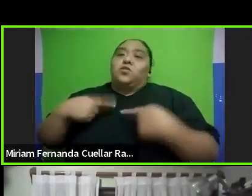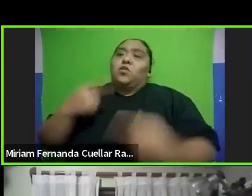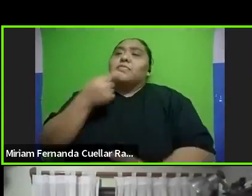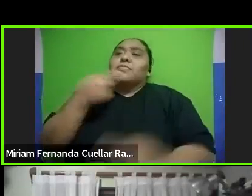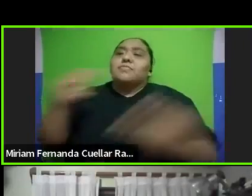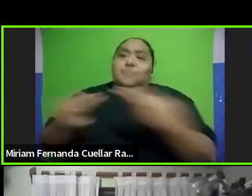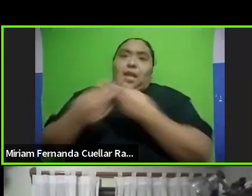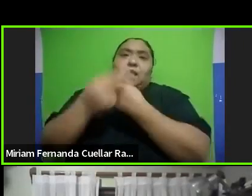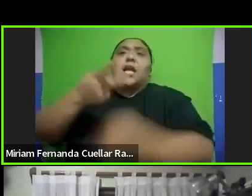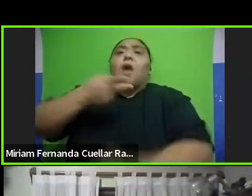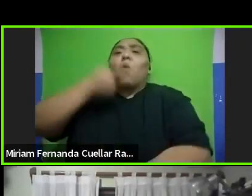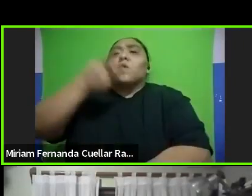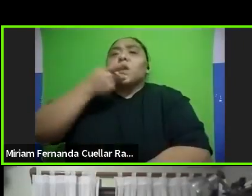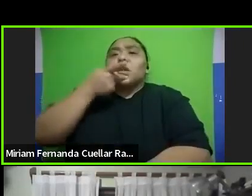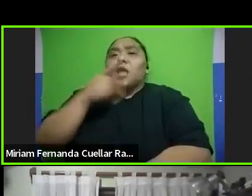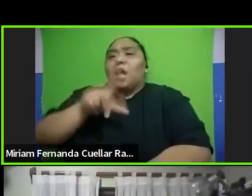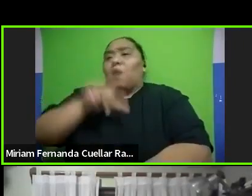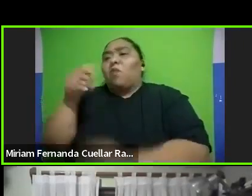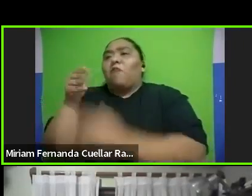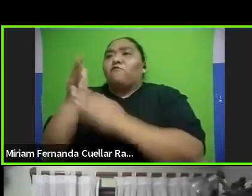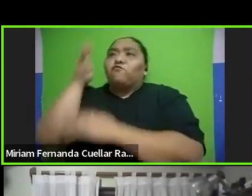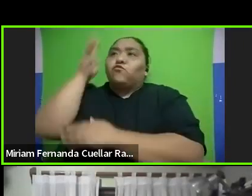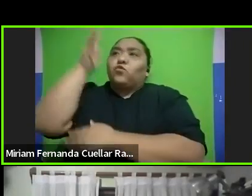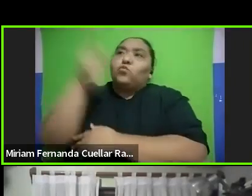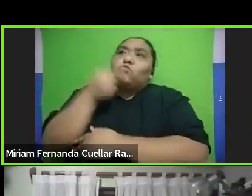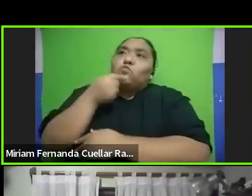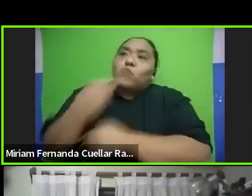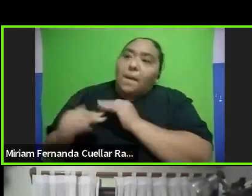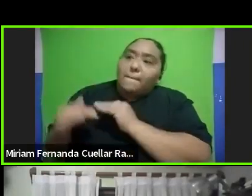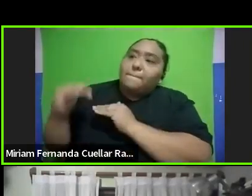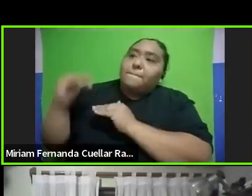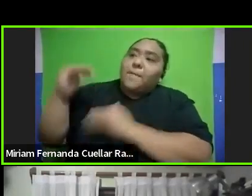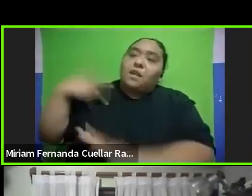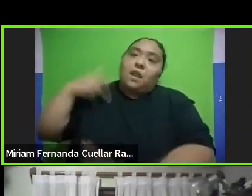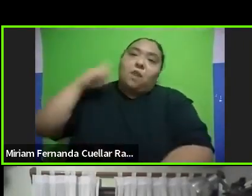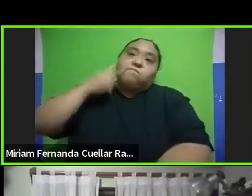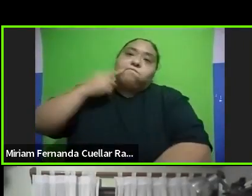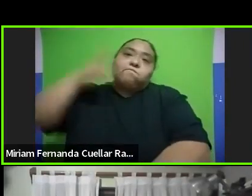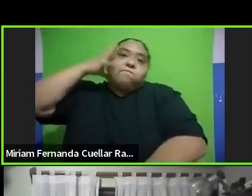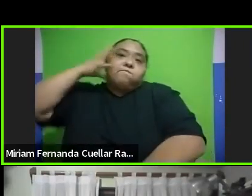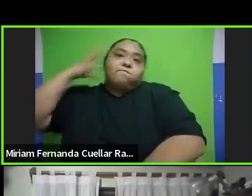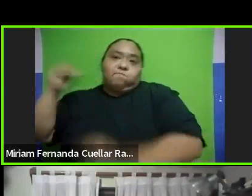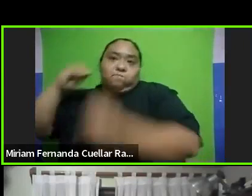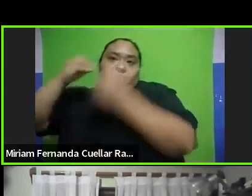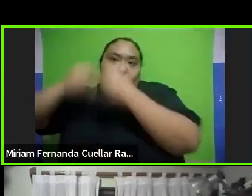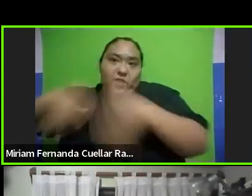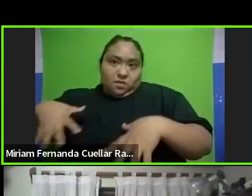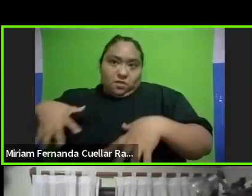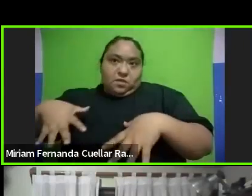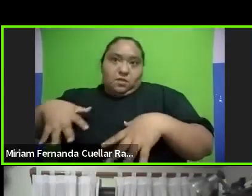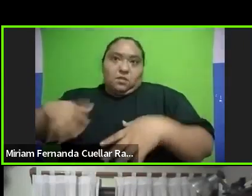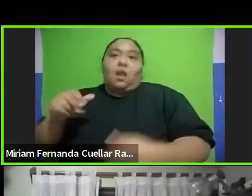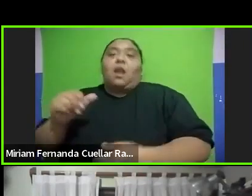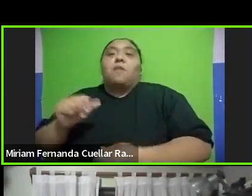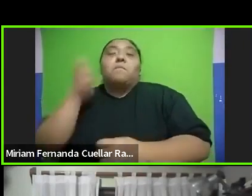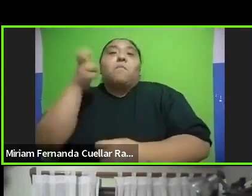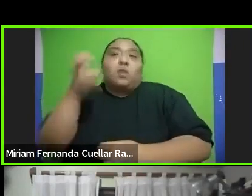hui on el oído el oído. estructuras del español del español. En el cerebro,